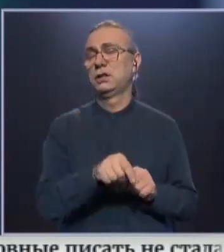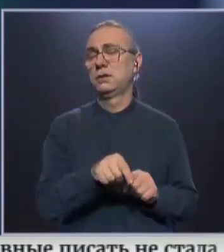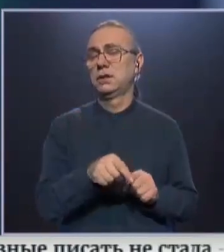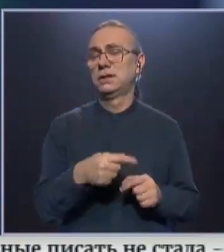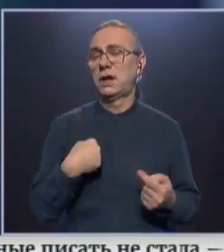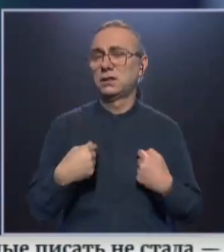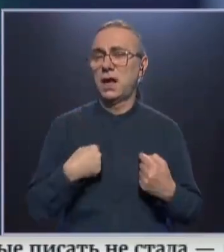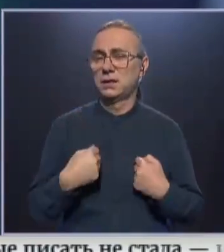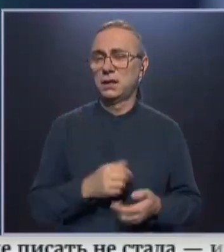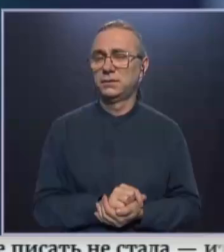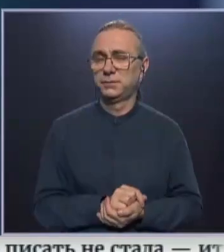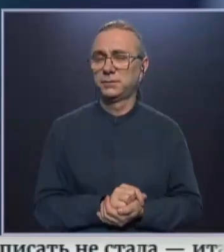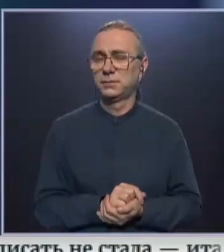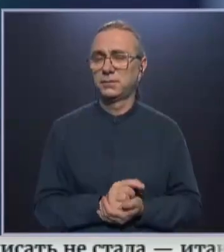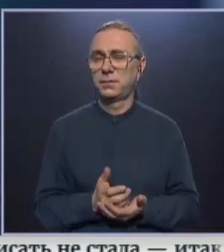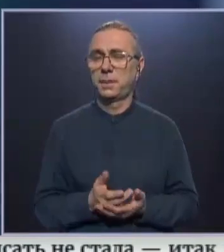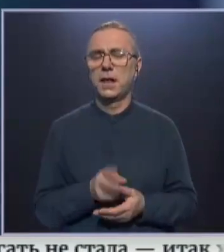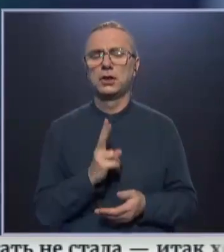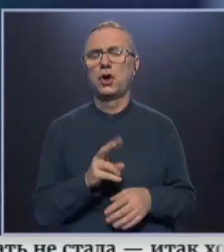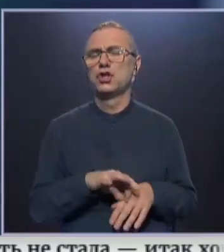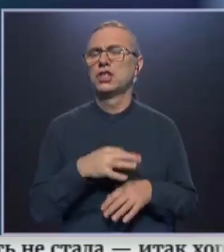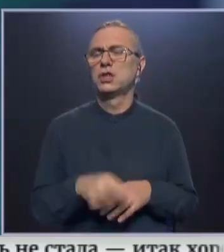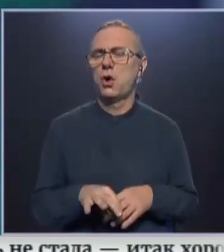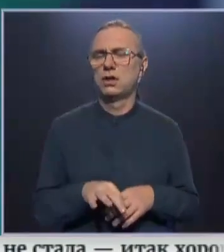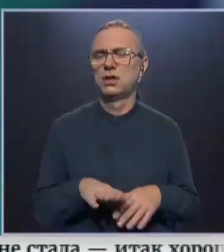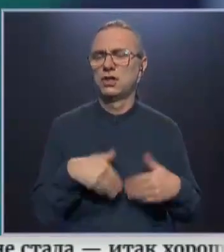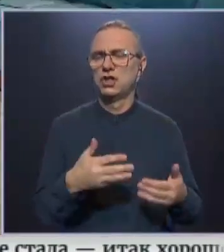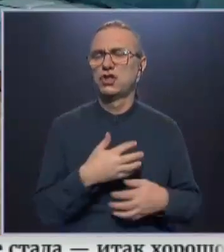потому что это ожесточение сердца явно свидетельствующие